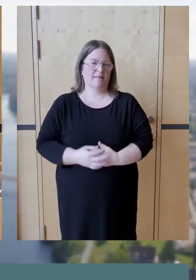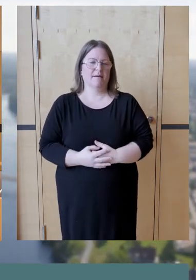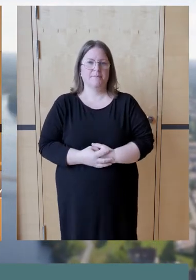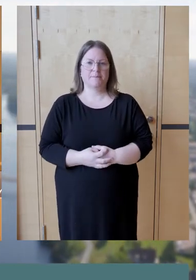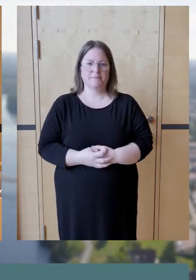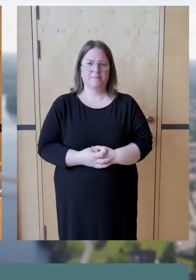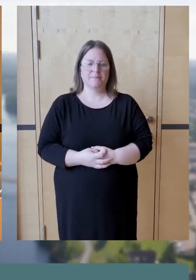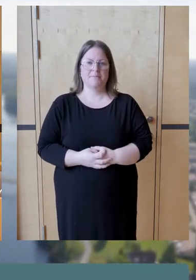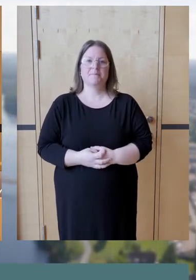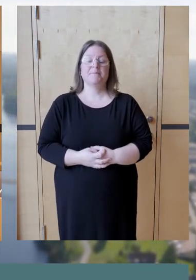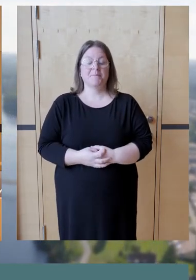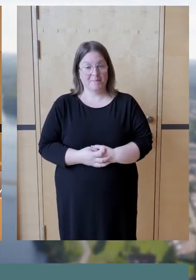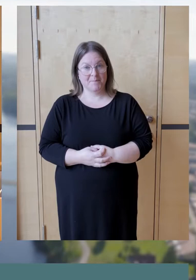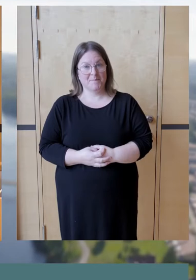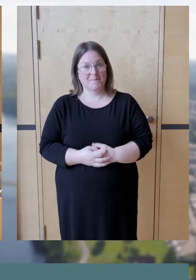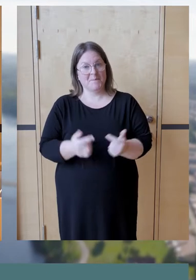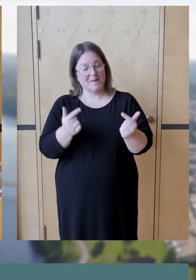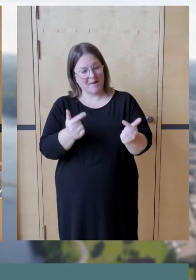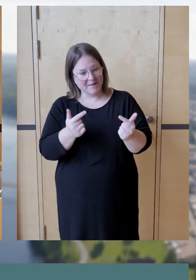Tack så mycket ordförande ledamöter och åhörare